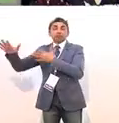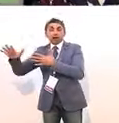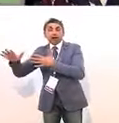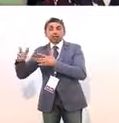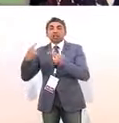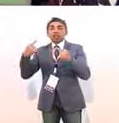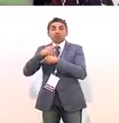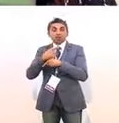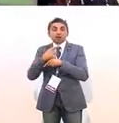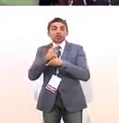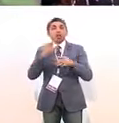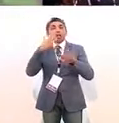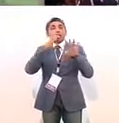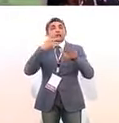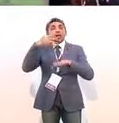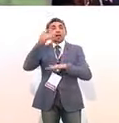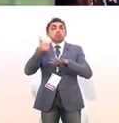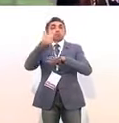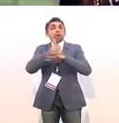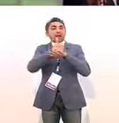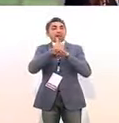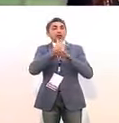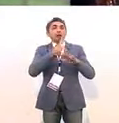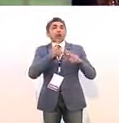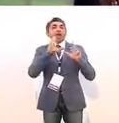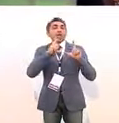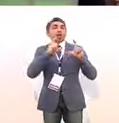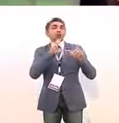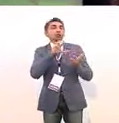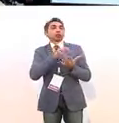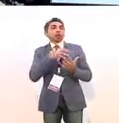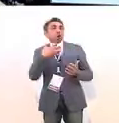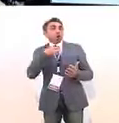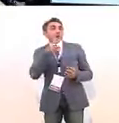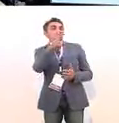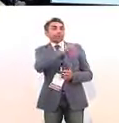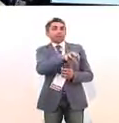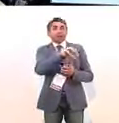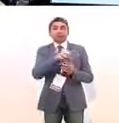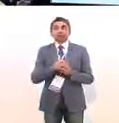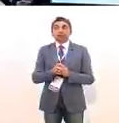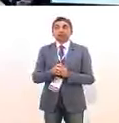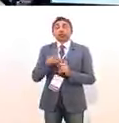interessi di qualcuno quando l’unico interesse che noi abbiamo salvato e che voglio sia chiaro